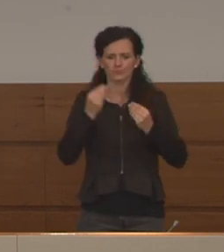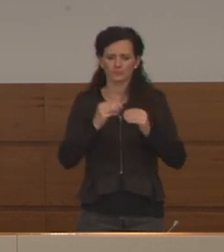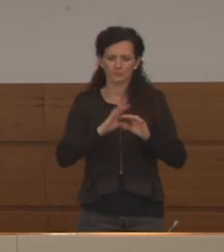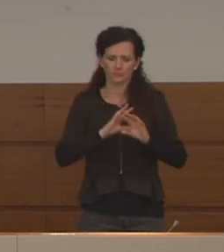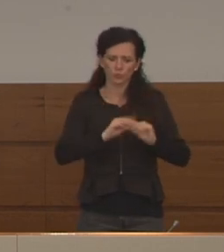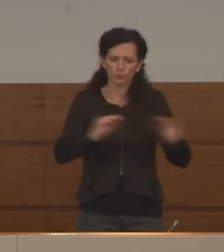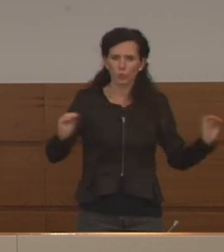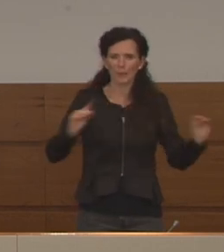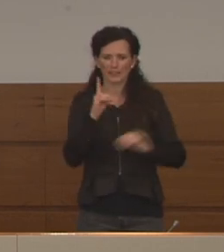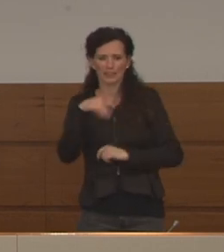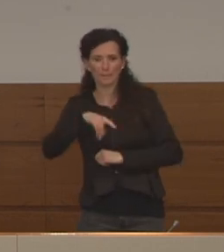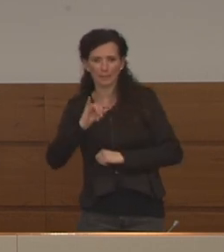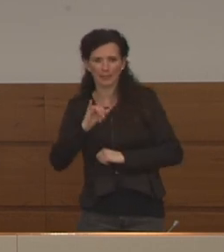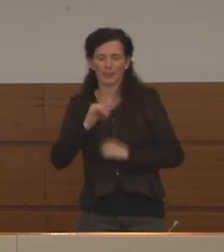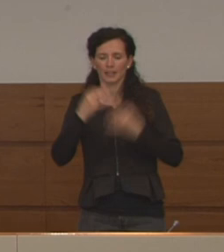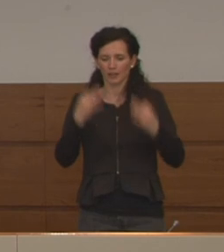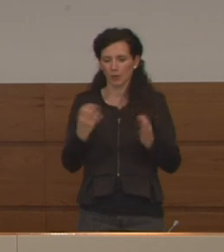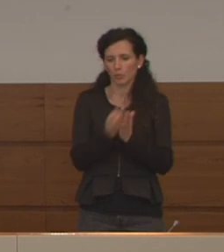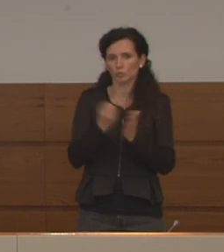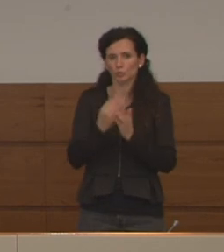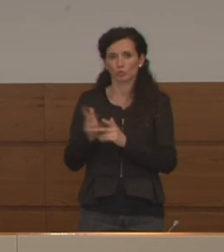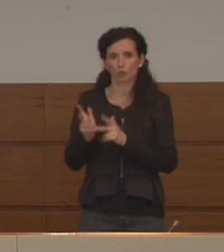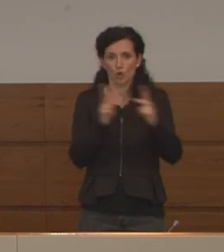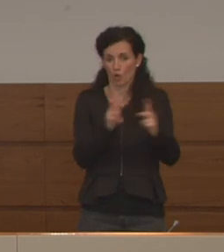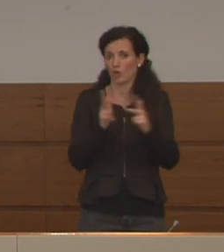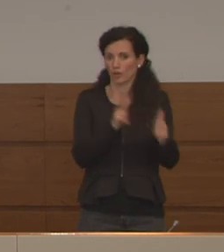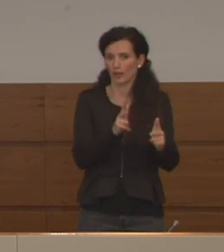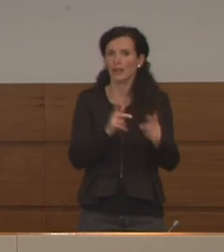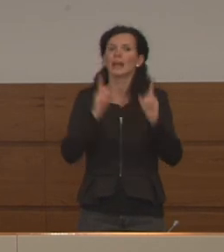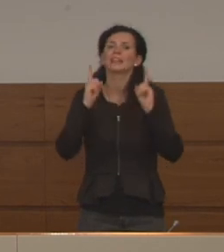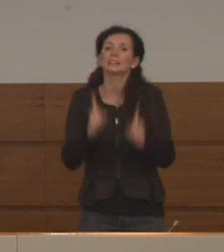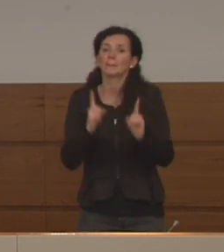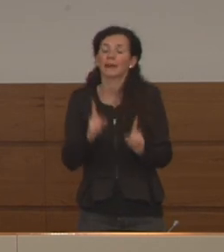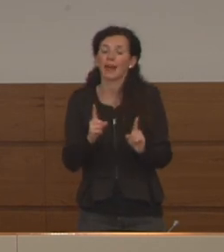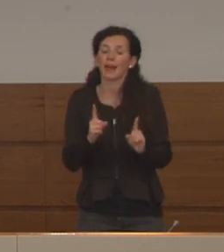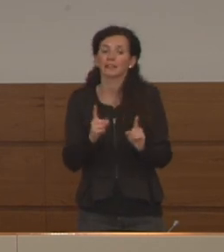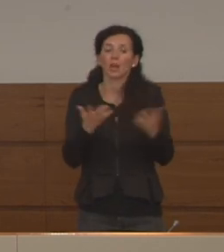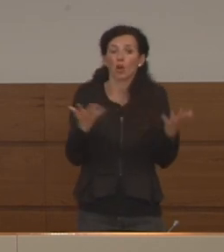Dipende da che cosa e da quando si prevede di riaprire, perché questo